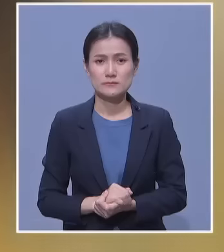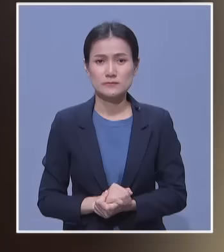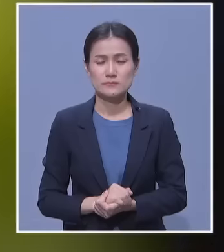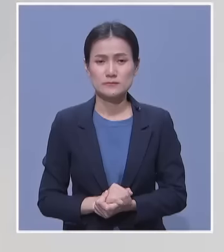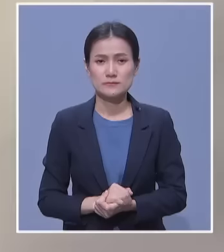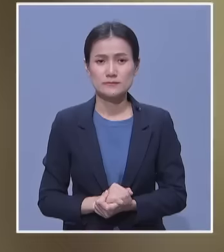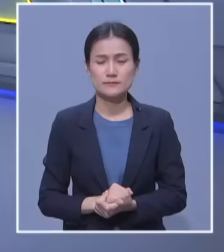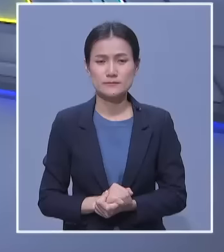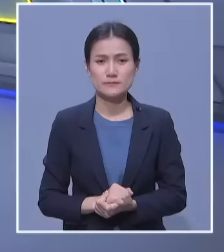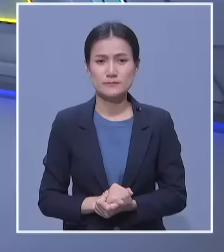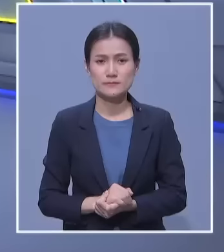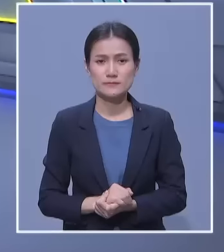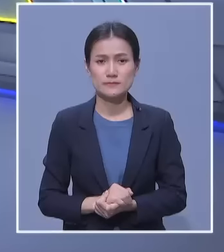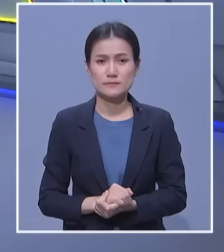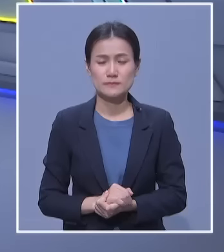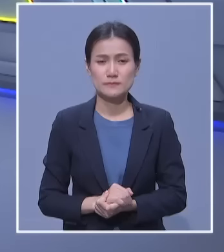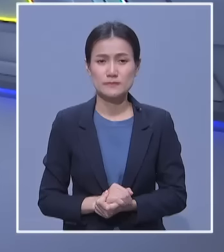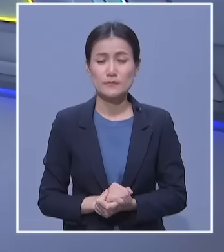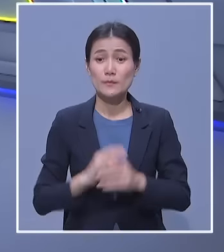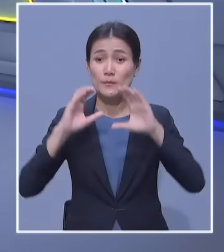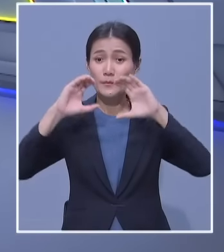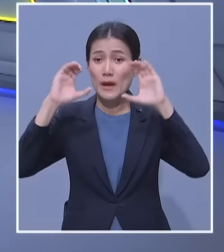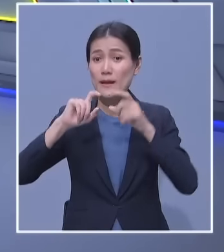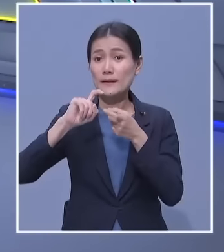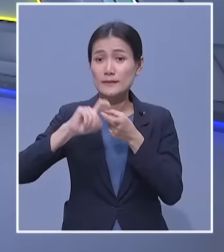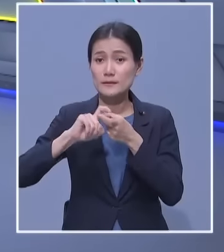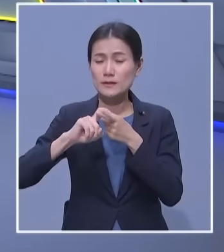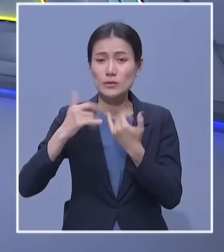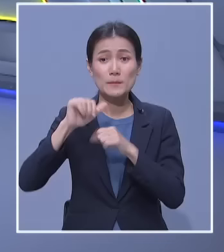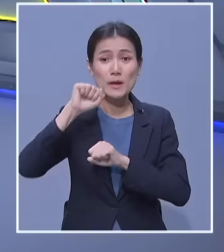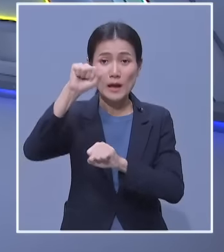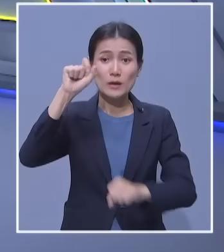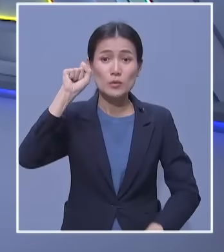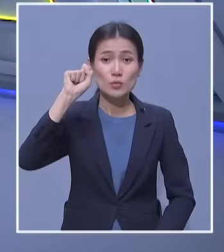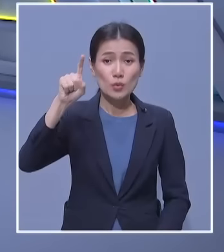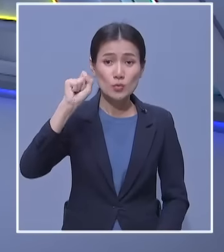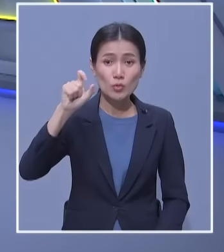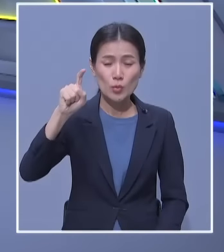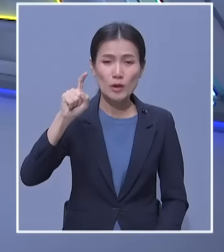ในขณะที่รัฐบาลรัสเซียค่ะออกมาประกาศ สถานการณ์ฉุกเฉินในระดับรัฐบาลกลางเพื่อ